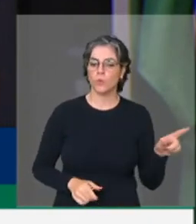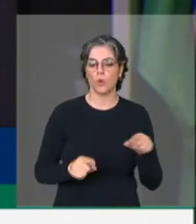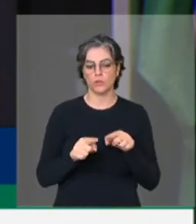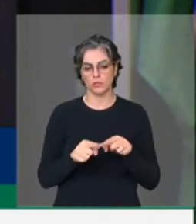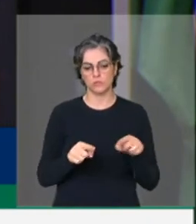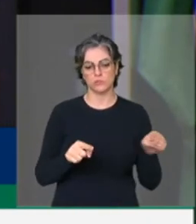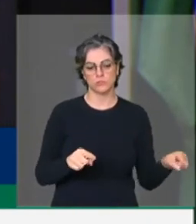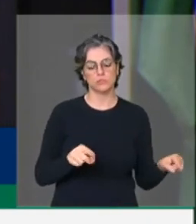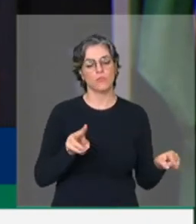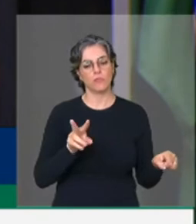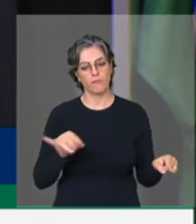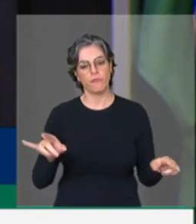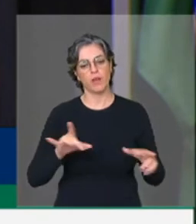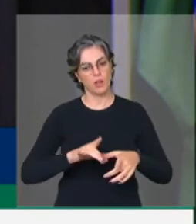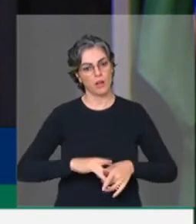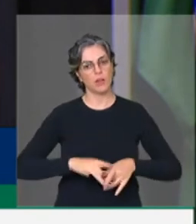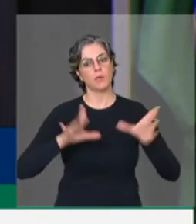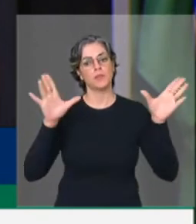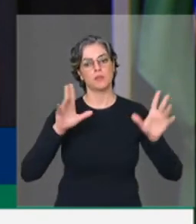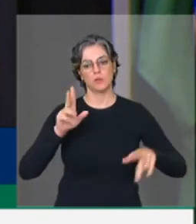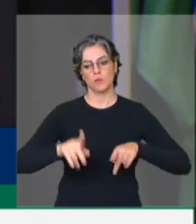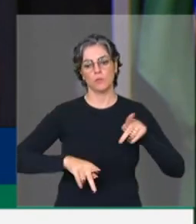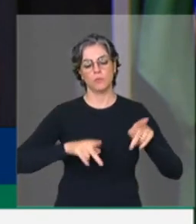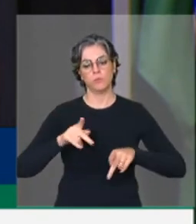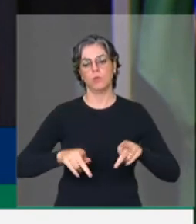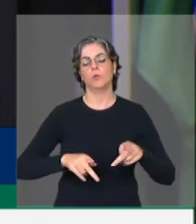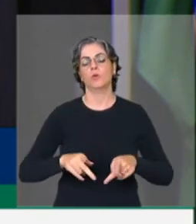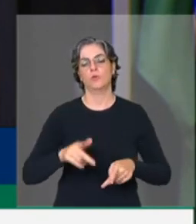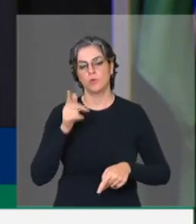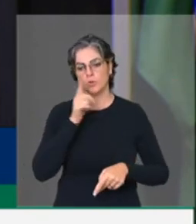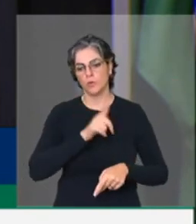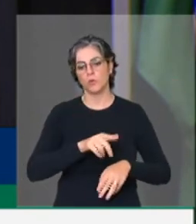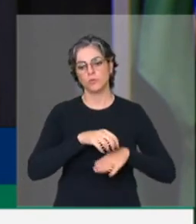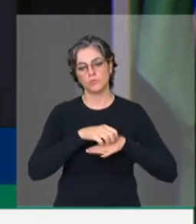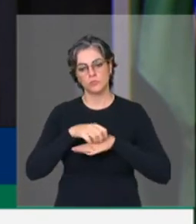DO MEIO, AÍ SIM, NÓS TEREMOS A LIBERTAÇÃO DO POVO DO AMAZONAS COM UMA LIGAÇÃO RODOVIÁRIA COM O RESTO DO